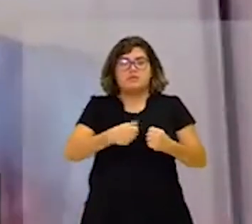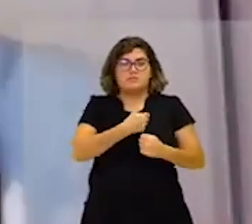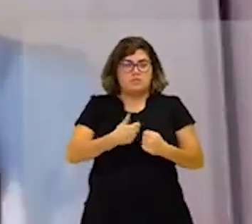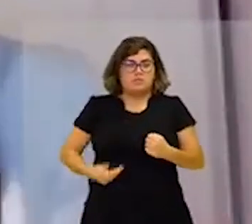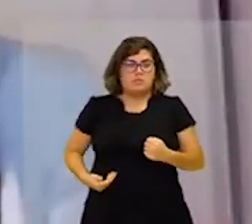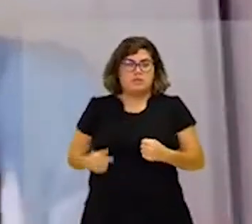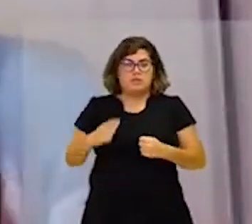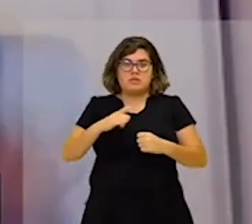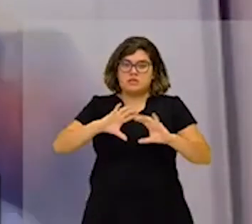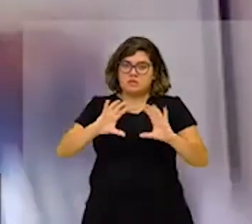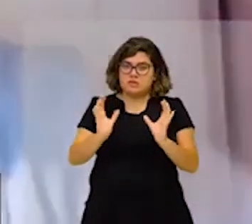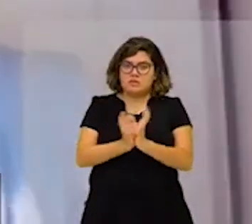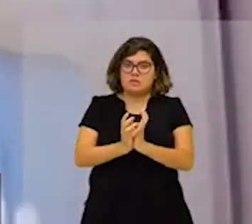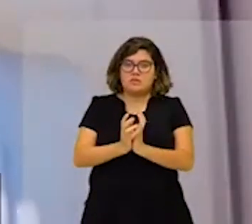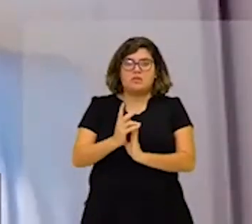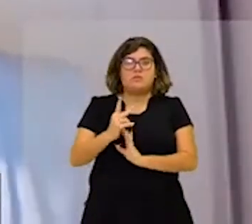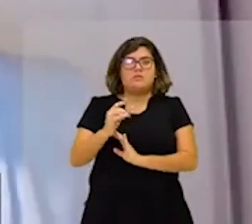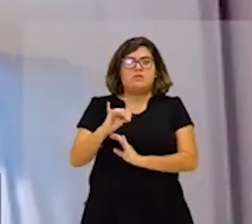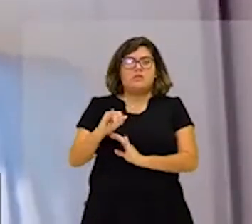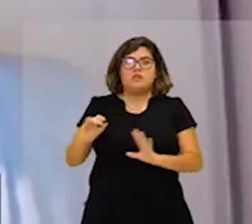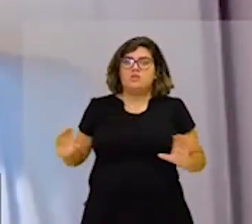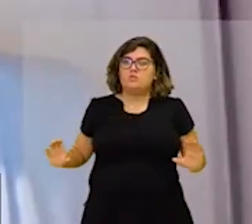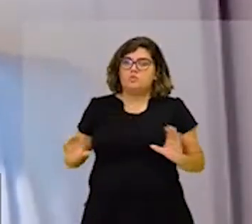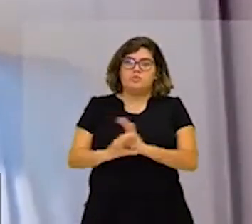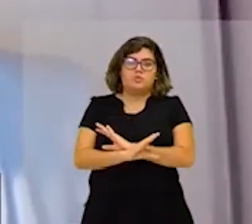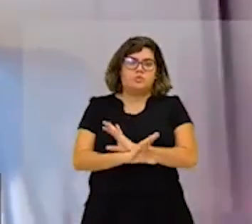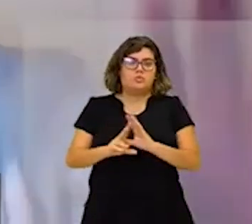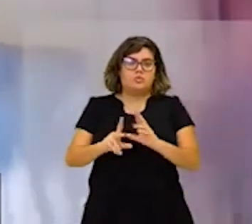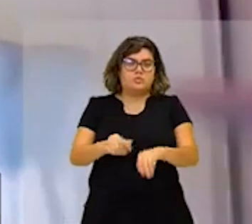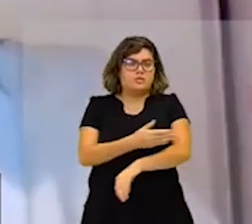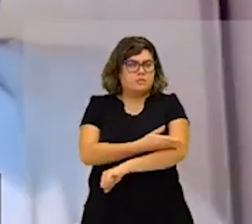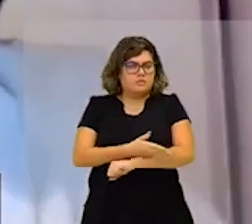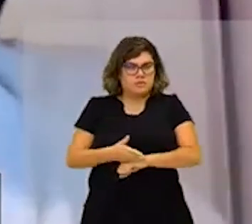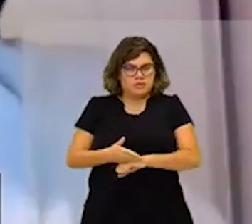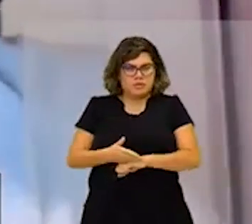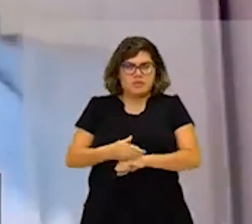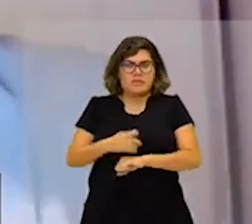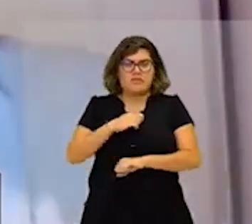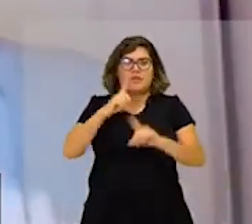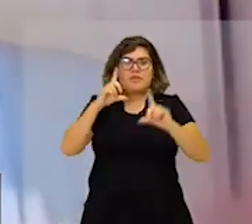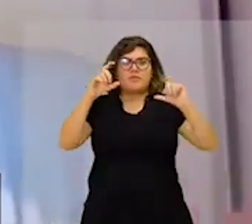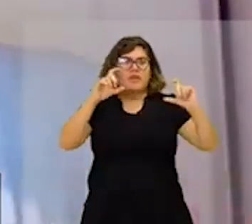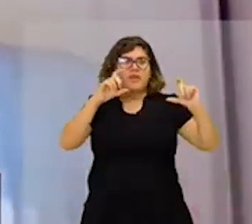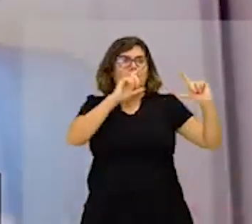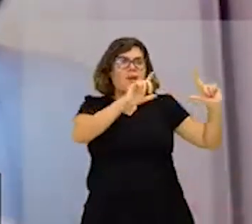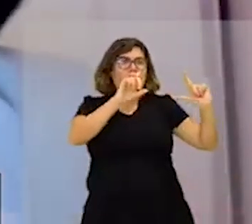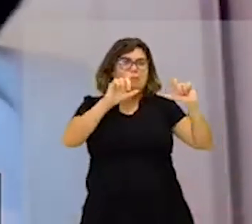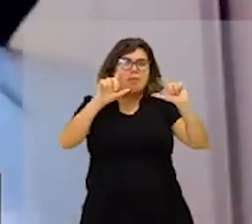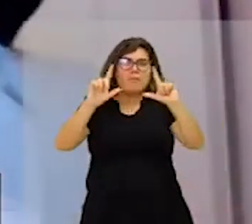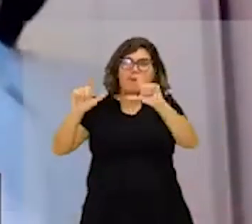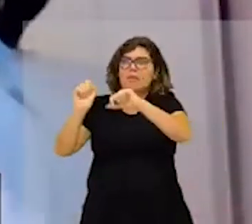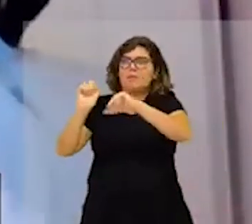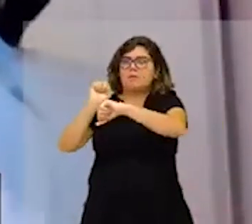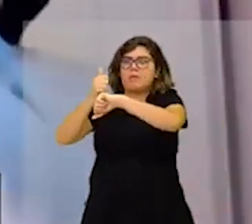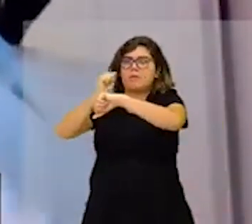Poliana inteiramente brancas mas até as fotos das poças Aí você pergunta mas cadê as coisas marciais